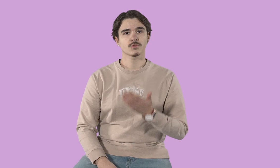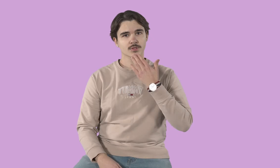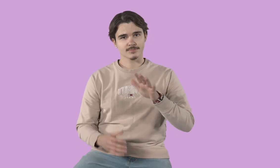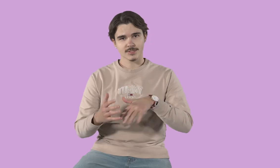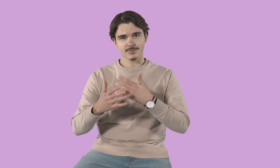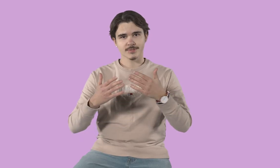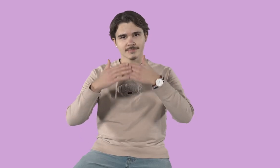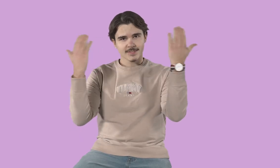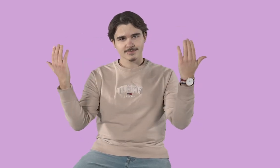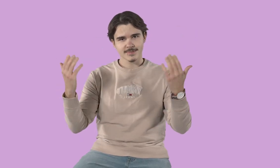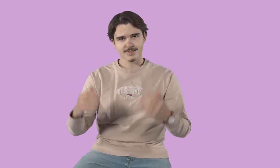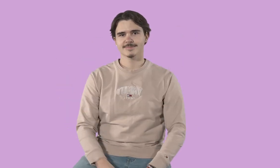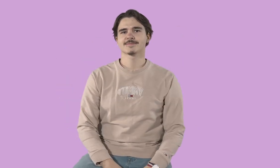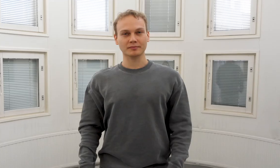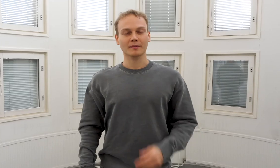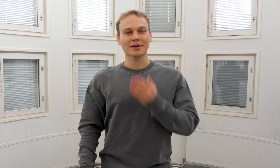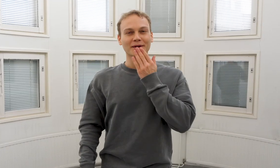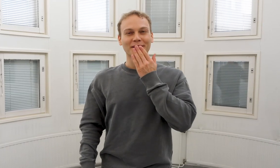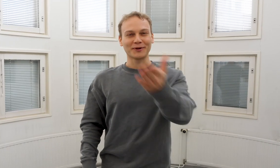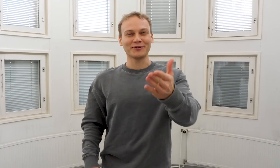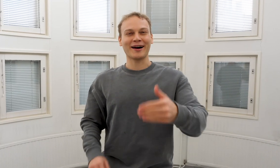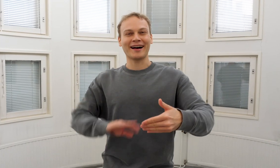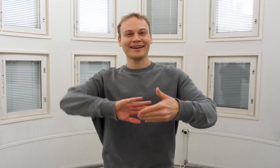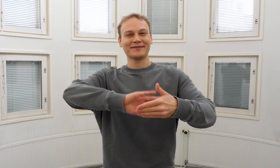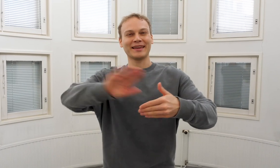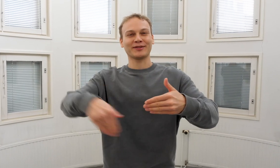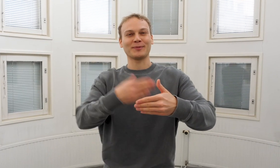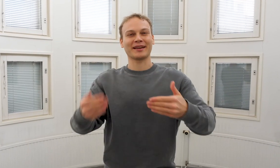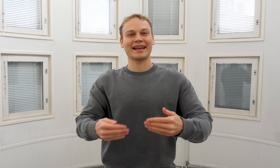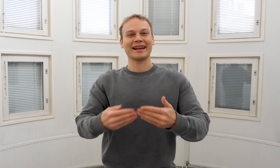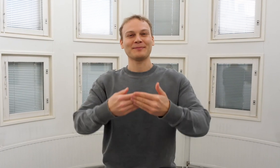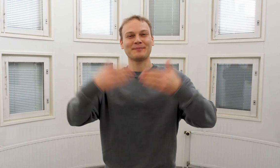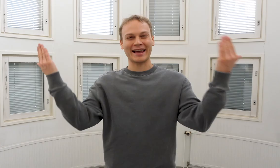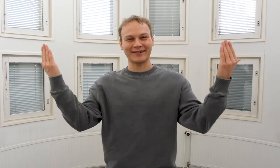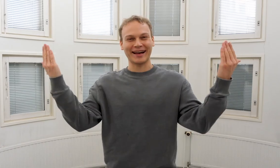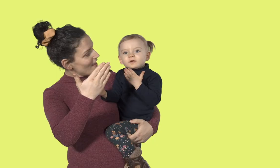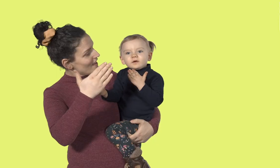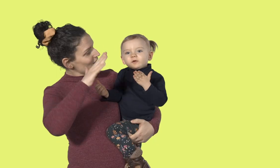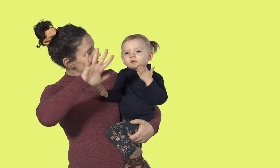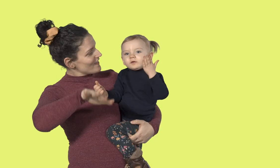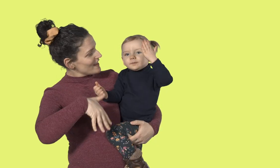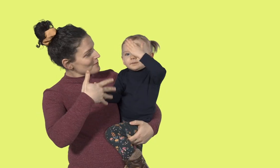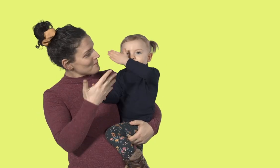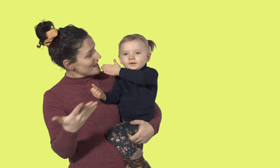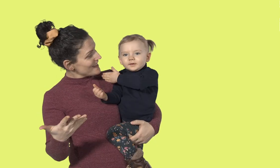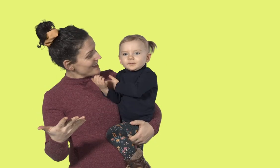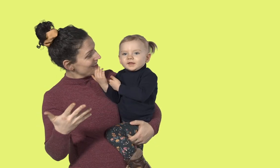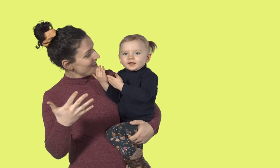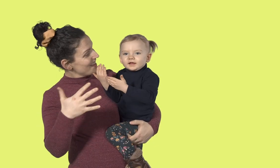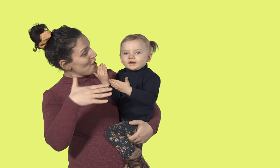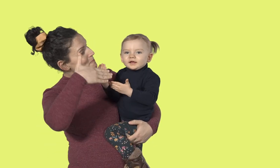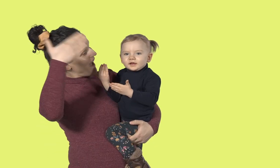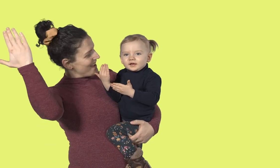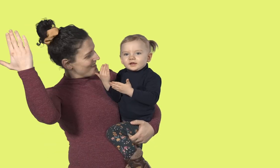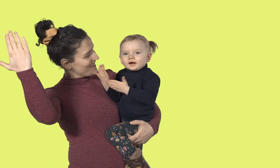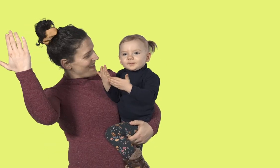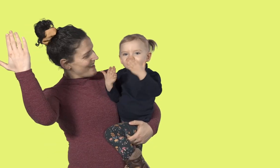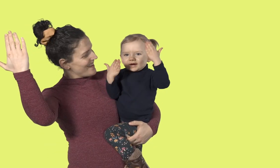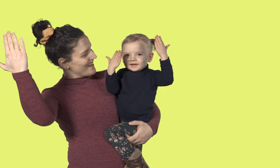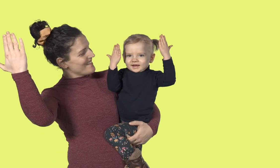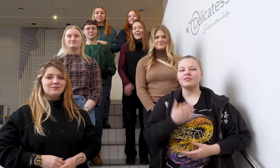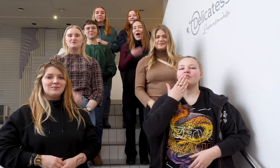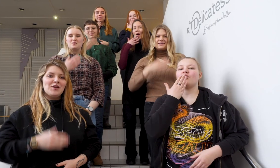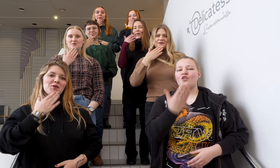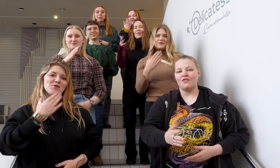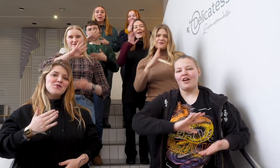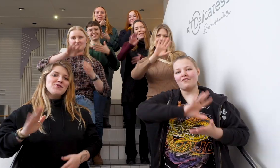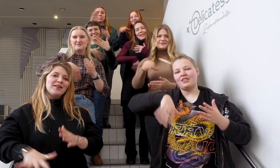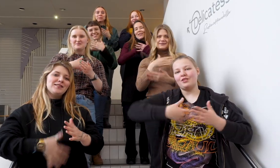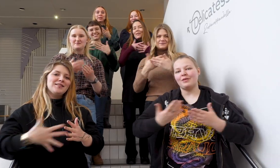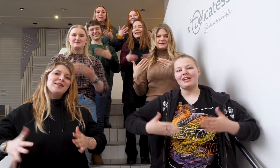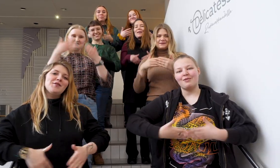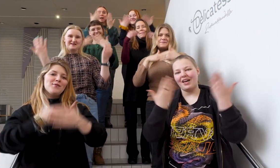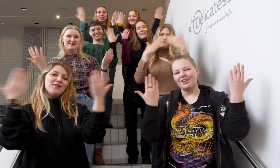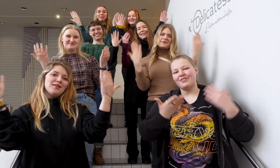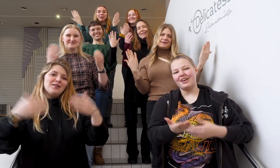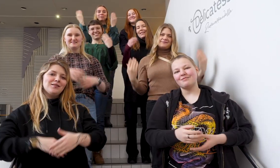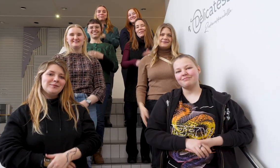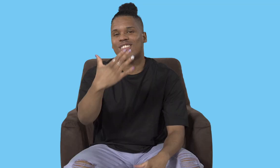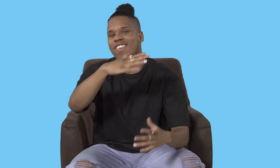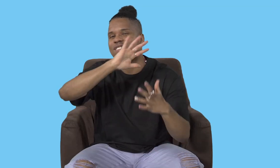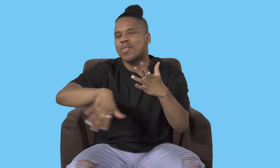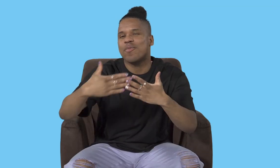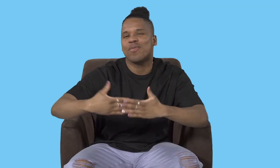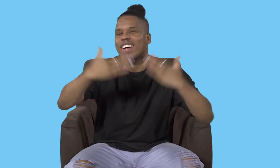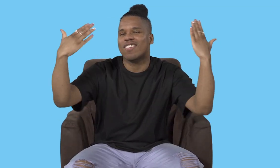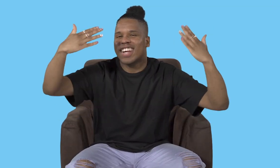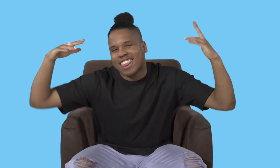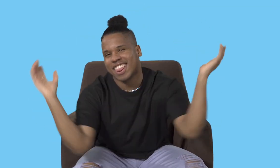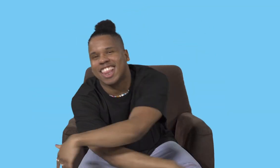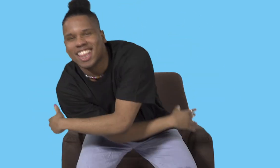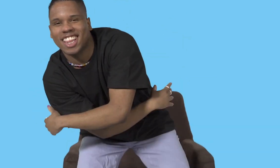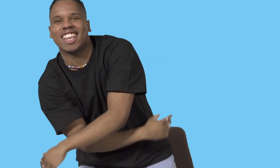Hyvää viittomakielen päivää!